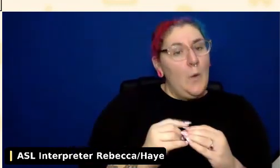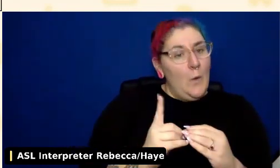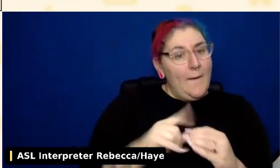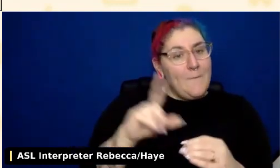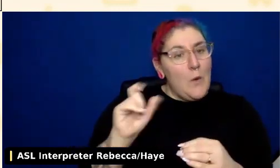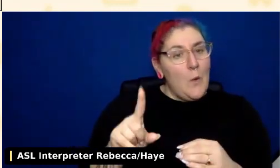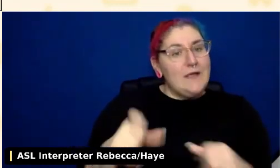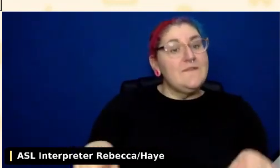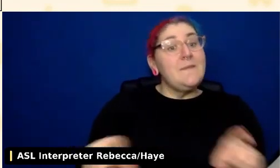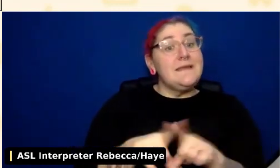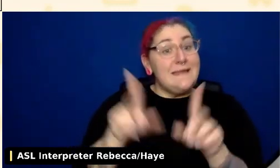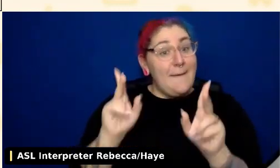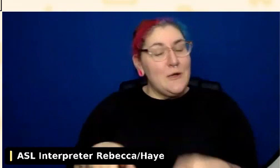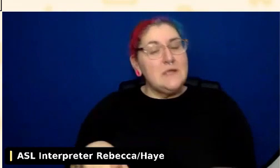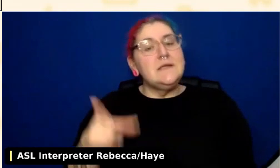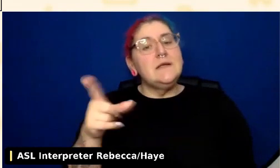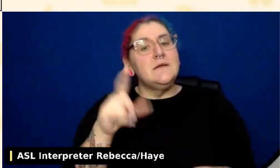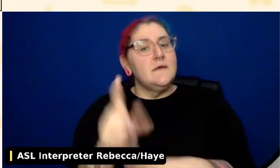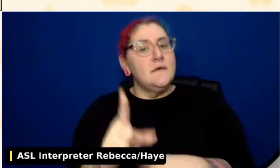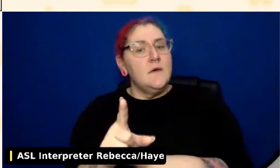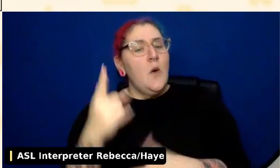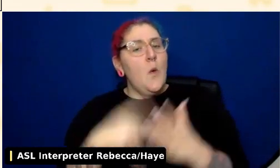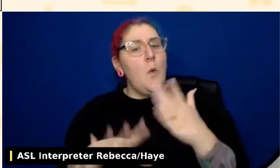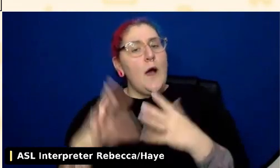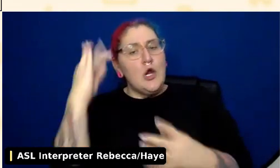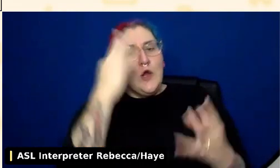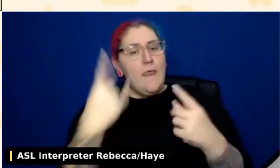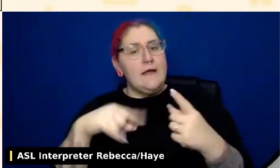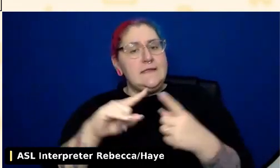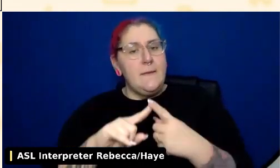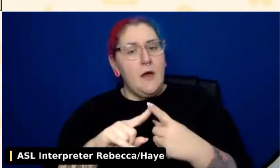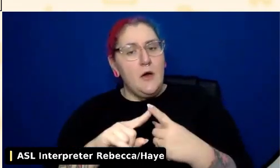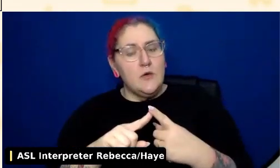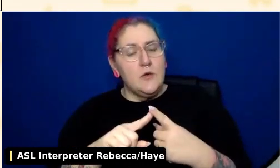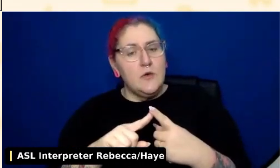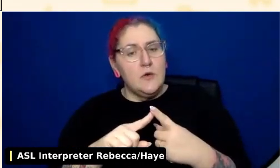¿Qué piensas sobre Threejs.org y su accesibilidad?